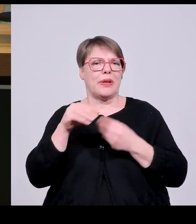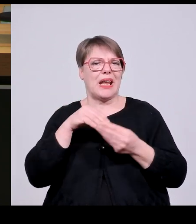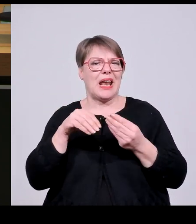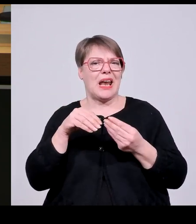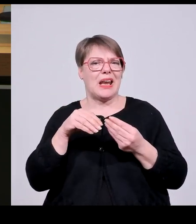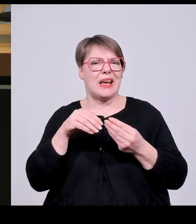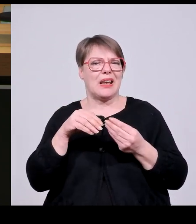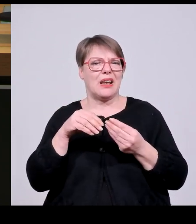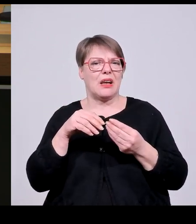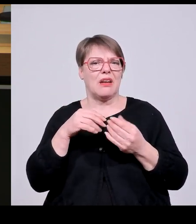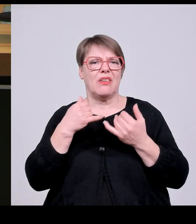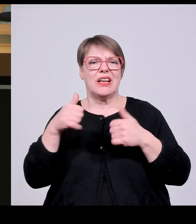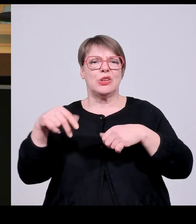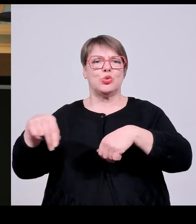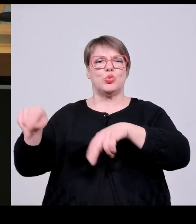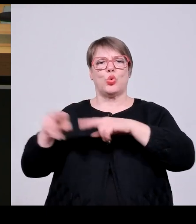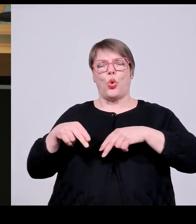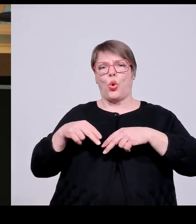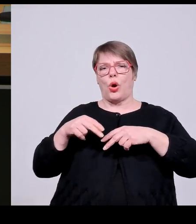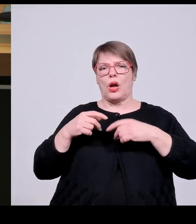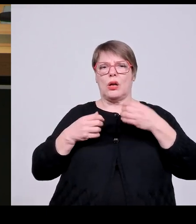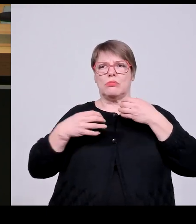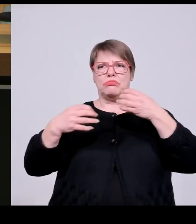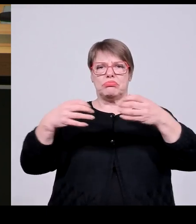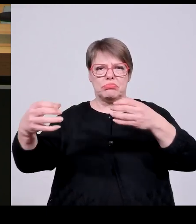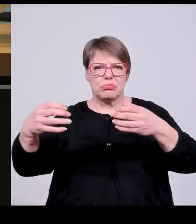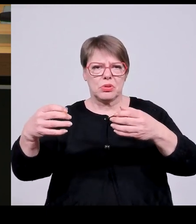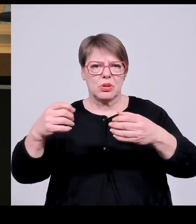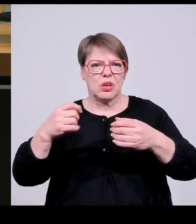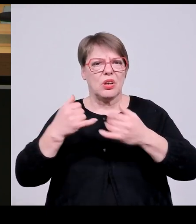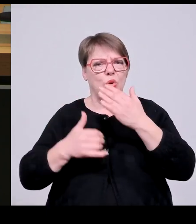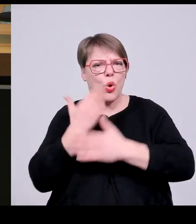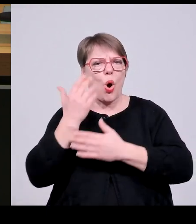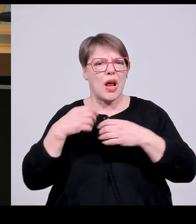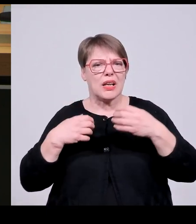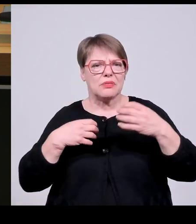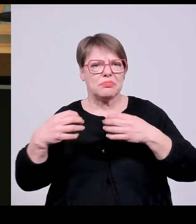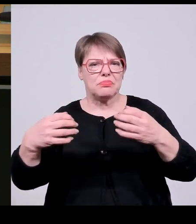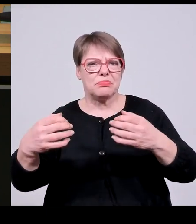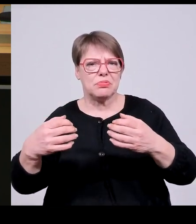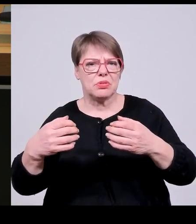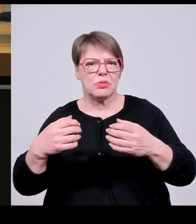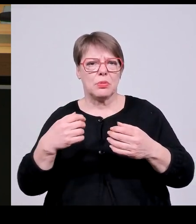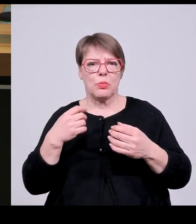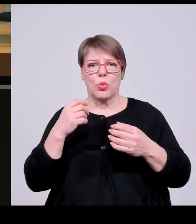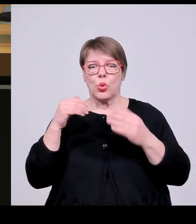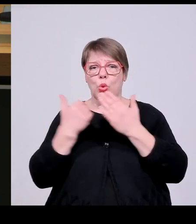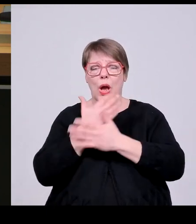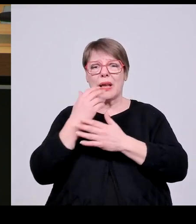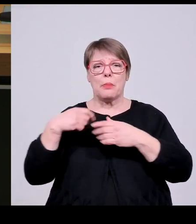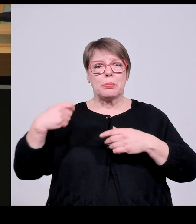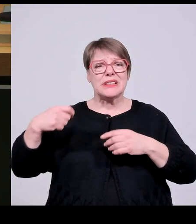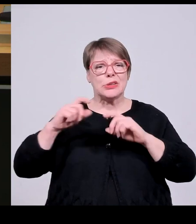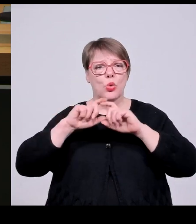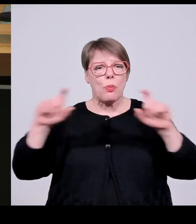wie im September letzten Jahres, überhaupt zustande kommt. Und um es deutlich zu sagen, auch wenn die Verantwortung immer wieder von rechts nach links geschoben wird,